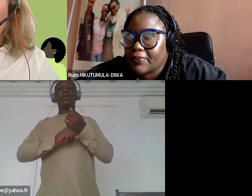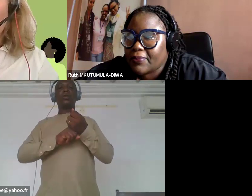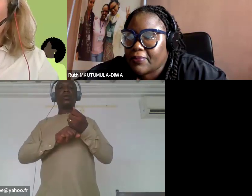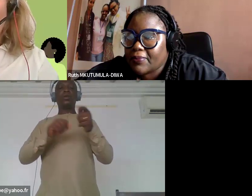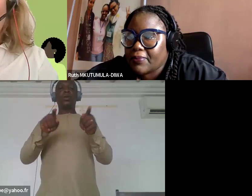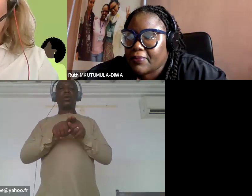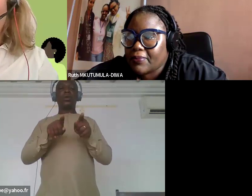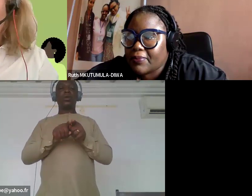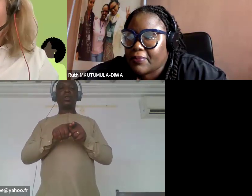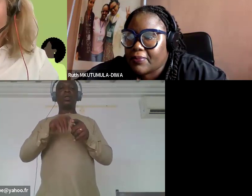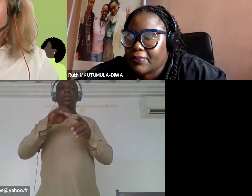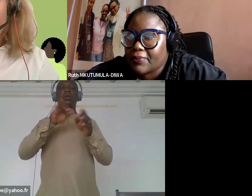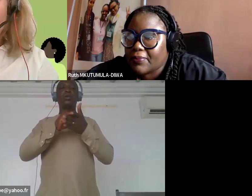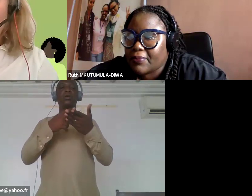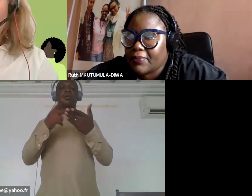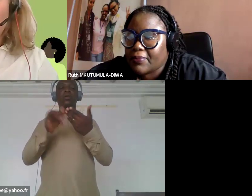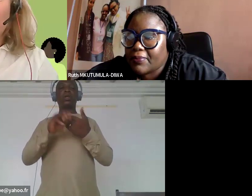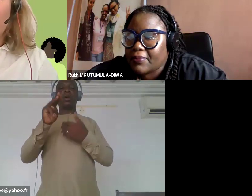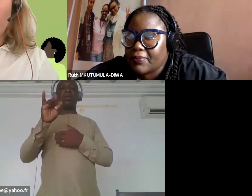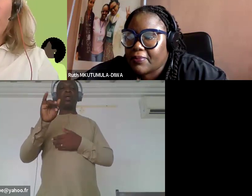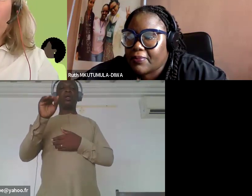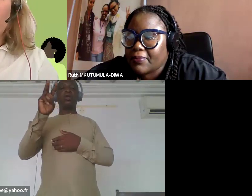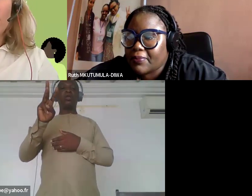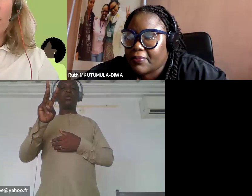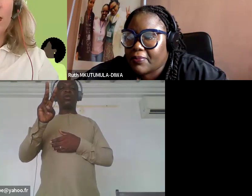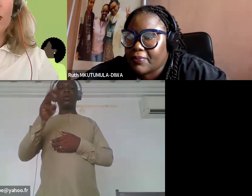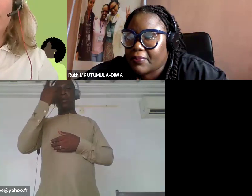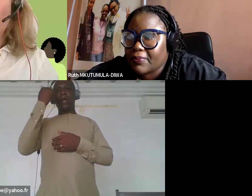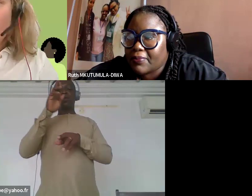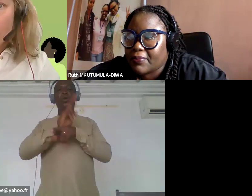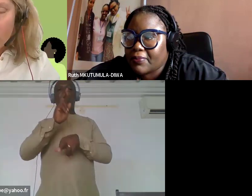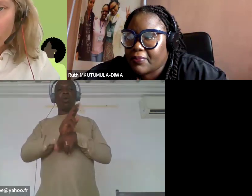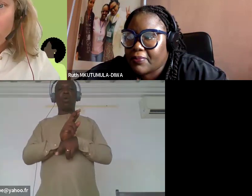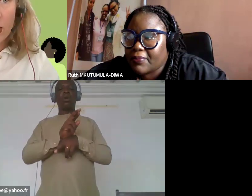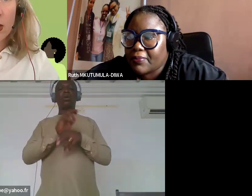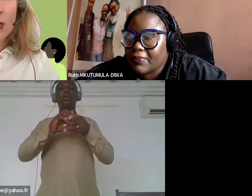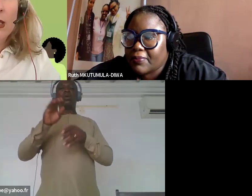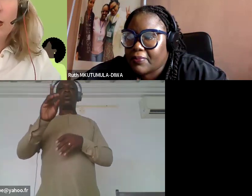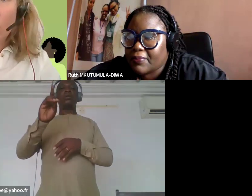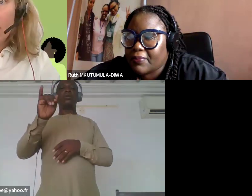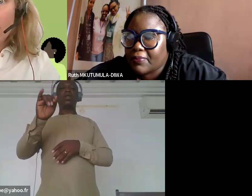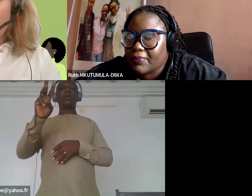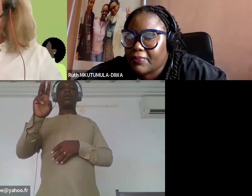du du projet making it work car le rôle de Diwa comme network d'organisation de